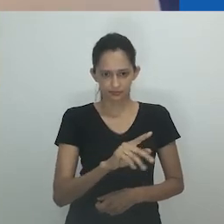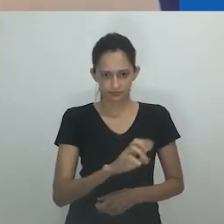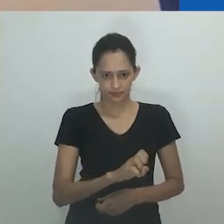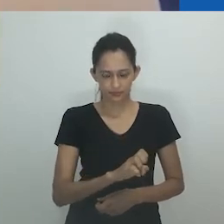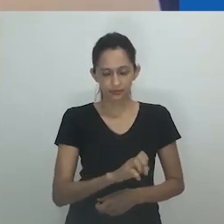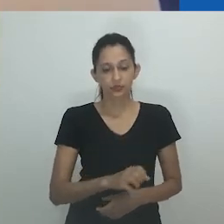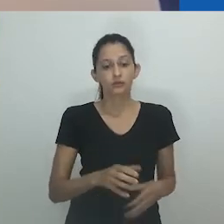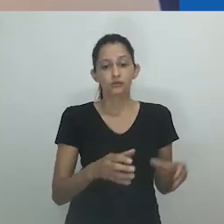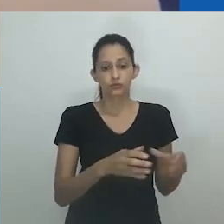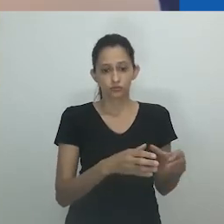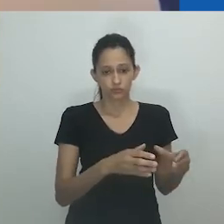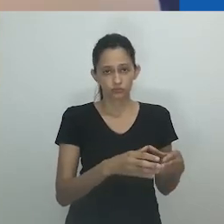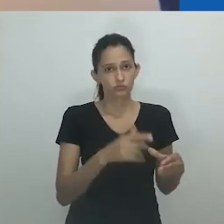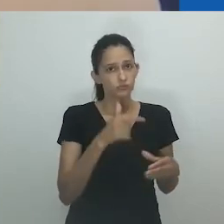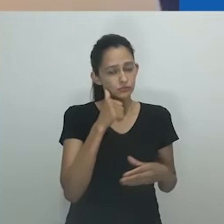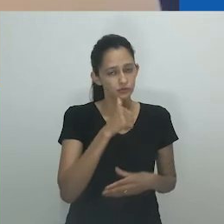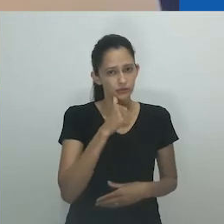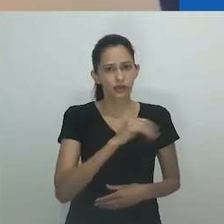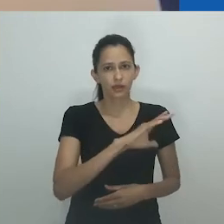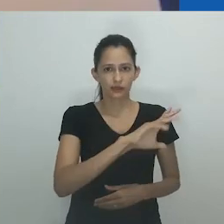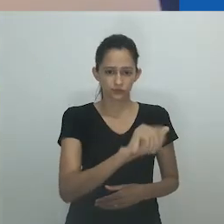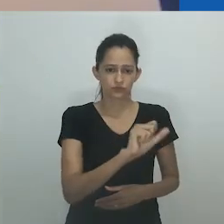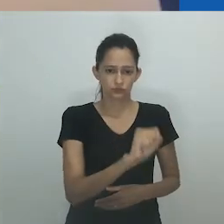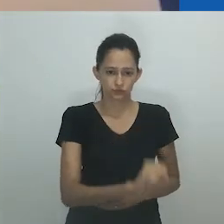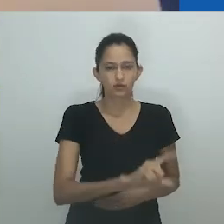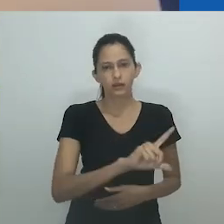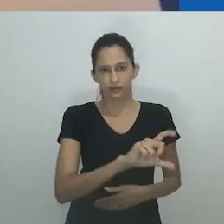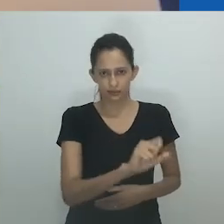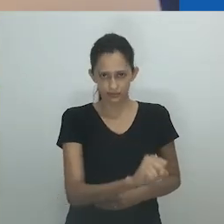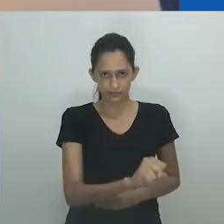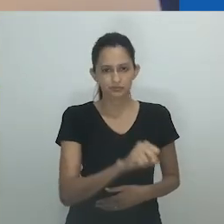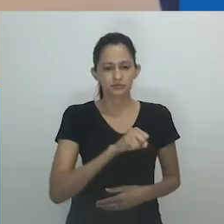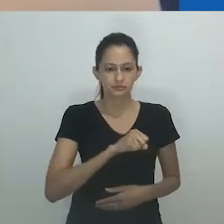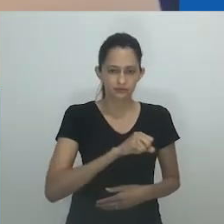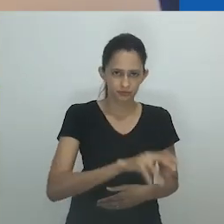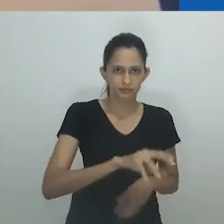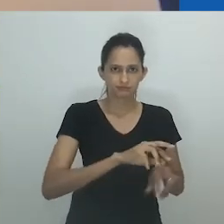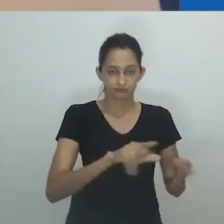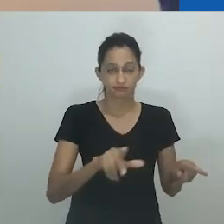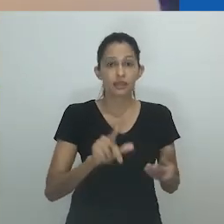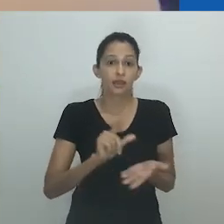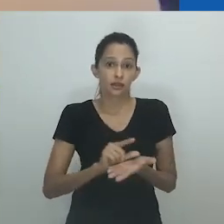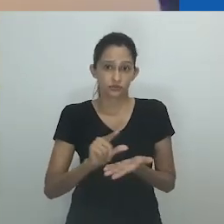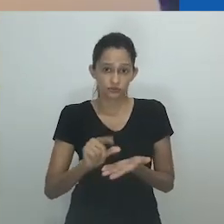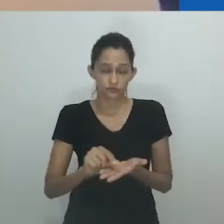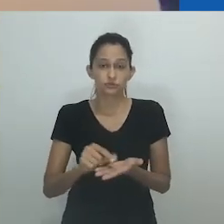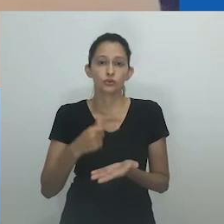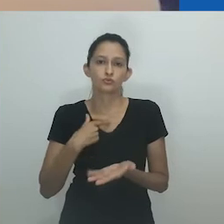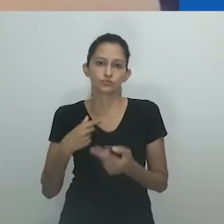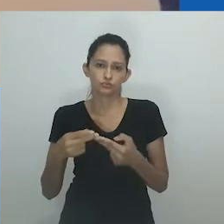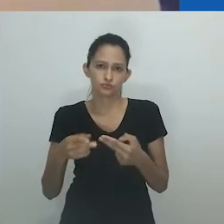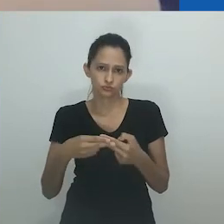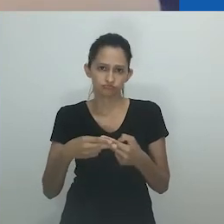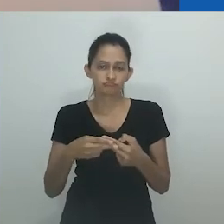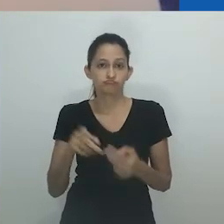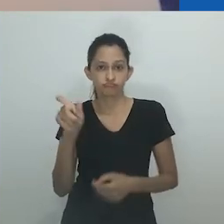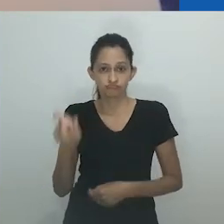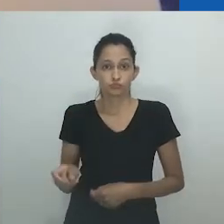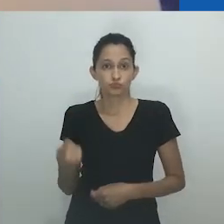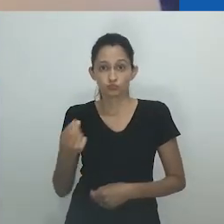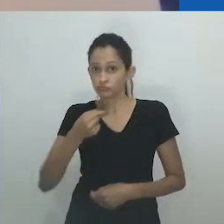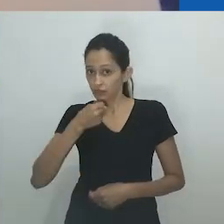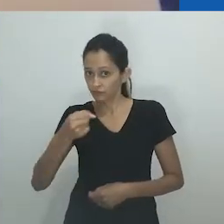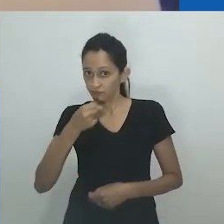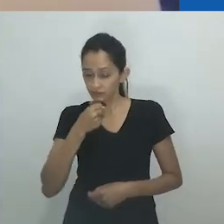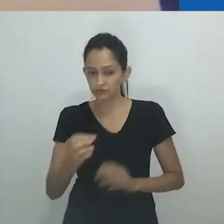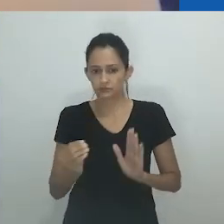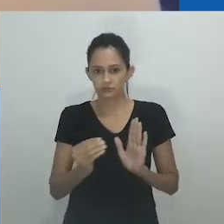As mulheres fazem parte de uma organização lésbica, gay, bissexual, transgênero, queer, intersex nessa em Eastern Cape na África do Sul.